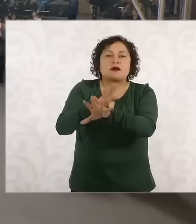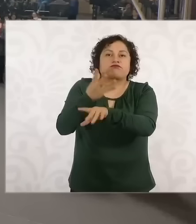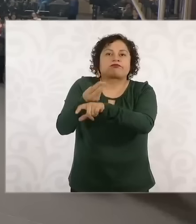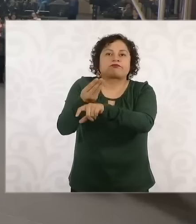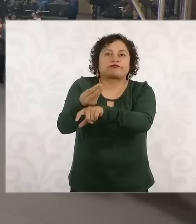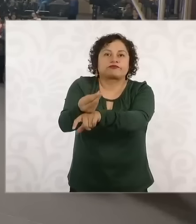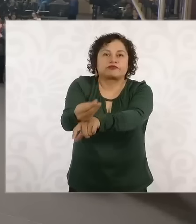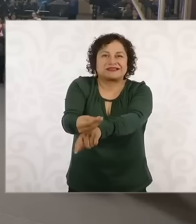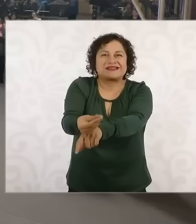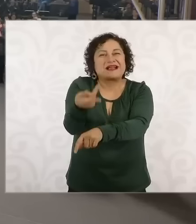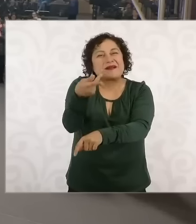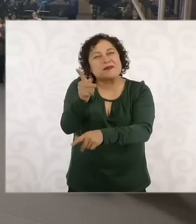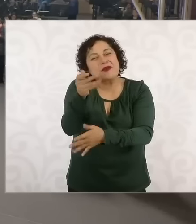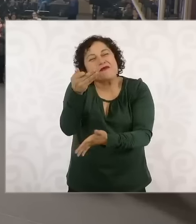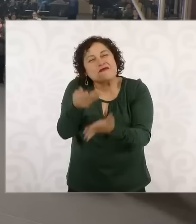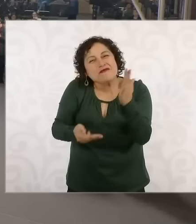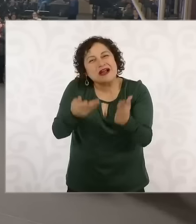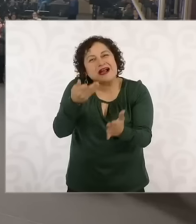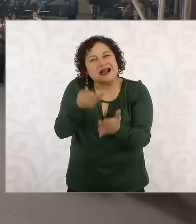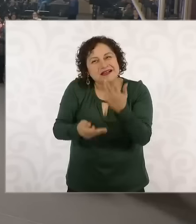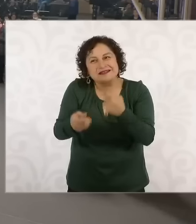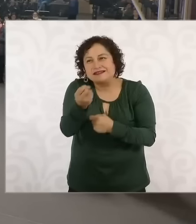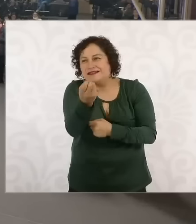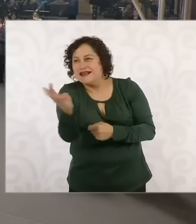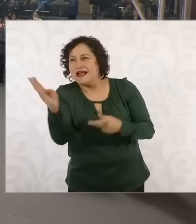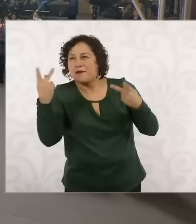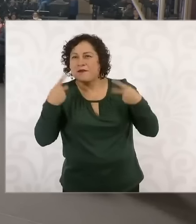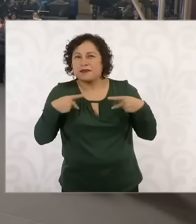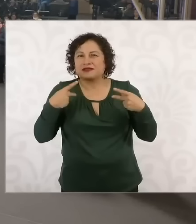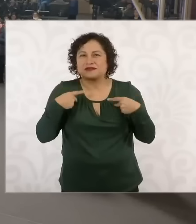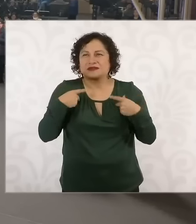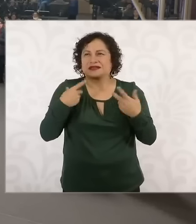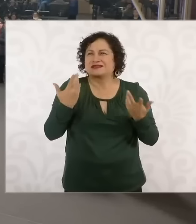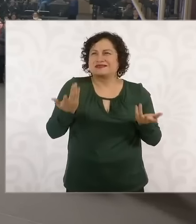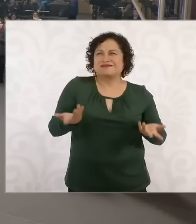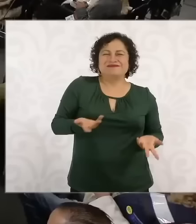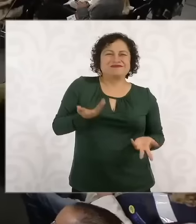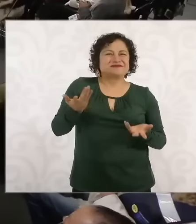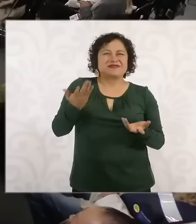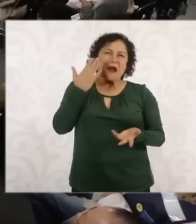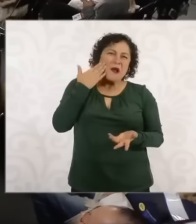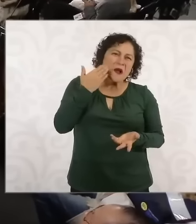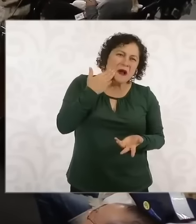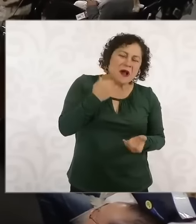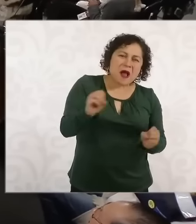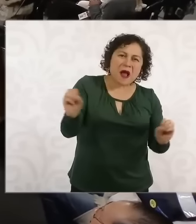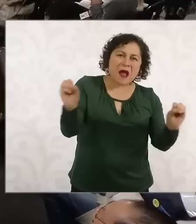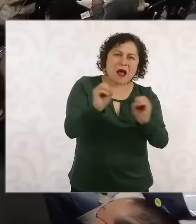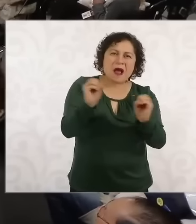pero hay una parte que se vuelve muy insensible con la gente y como un rechazo inmediatamente o